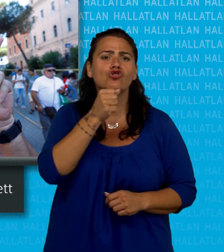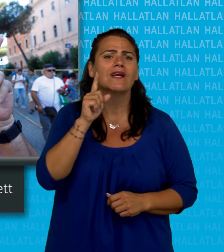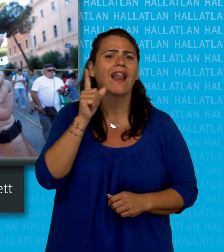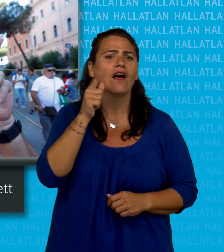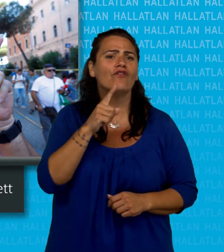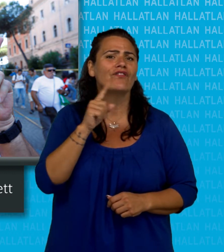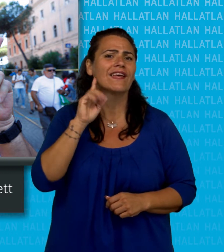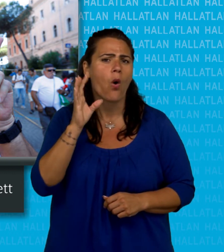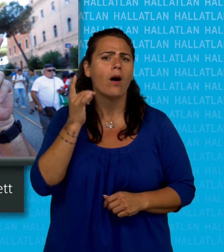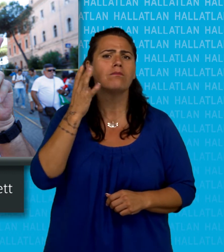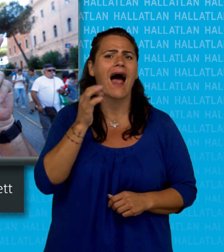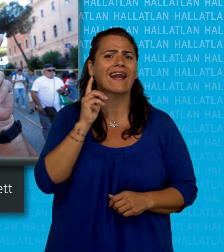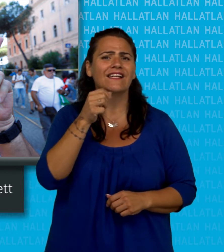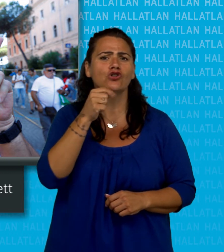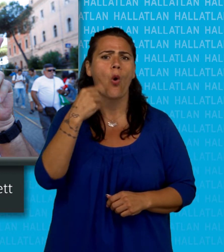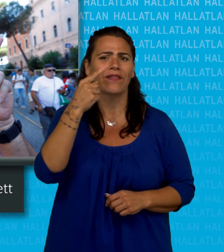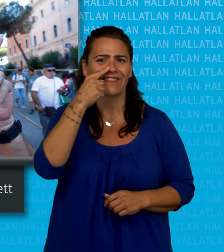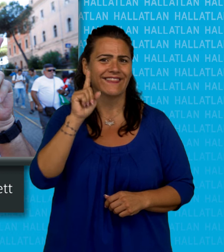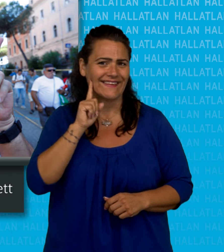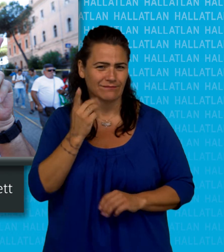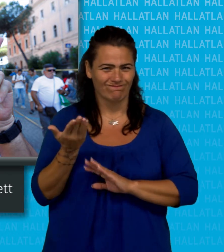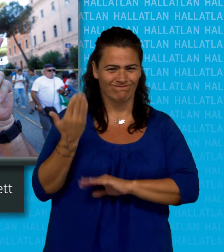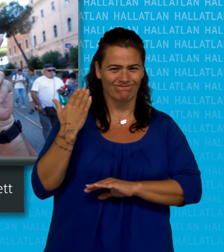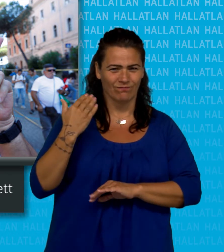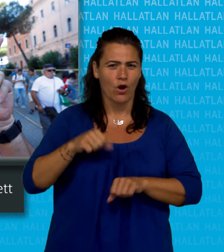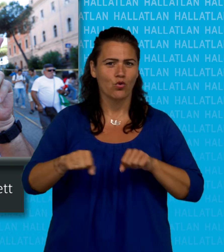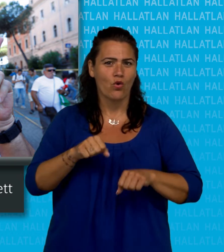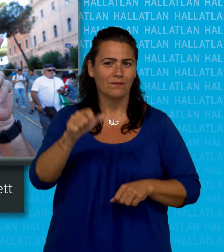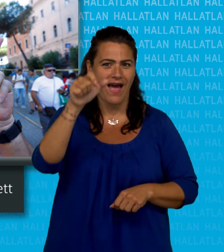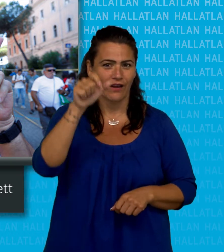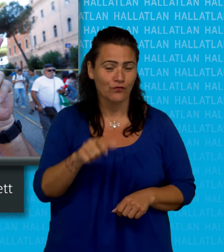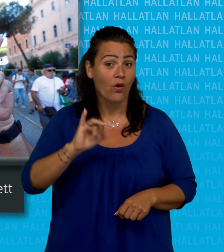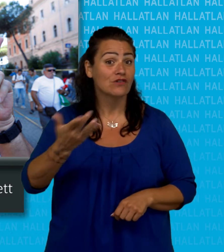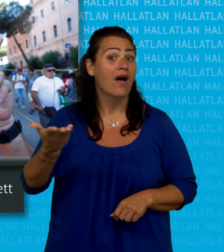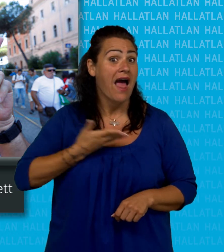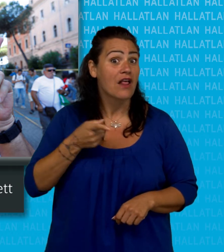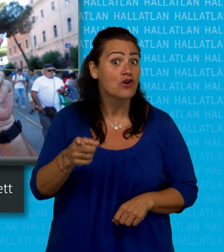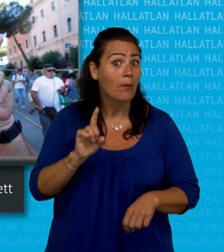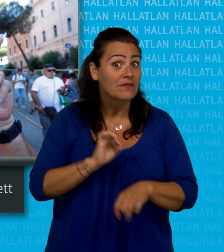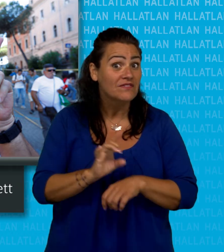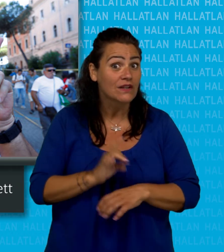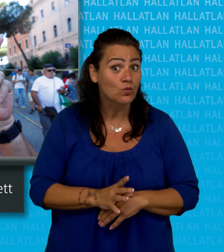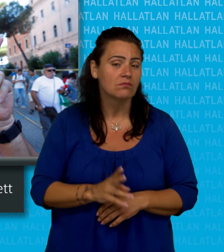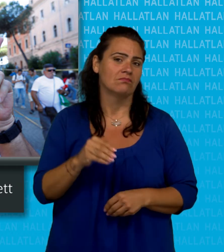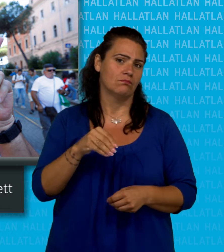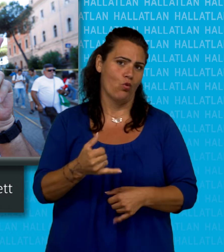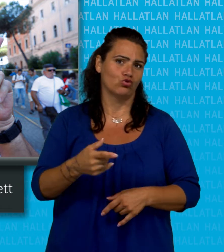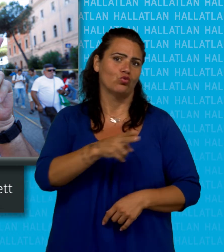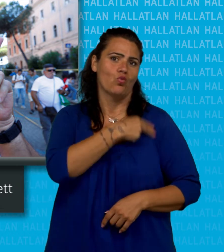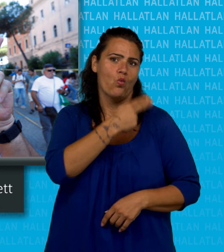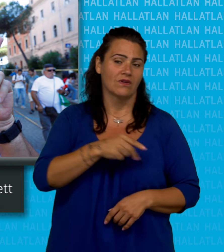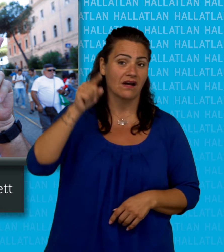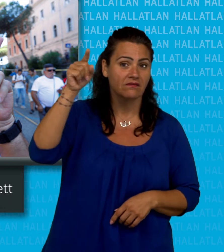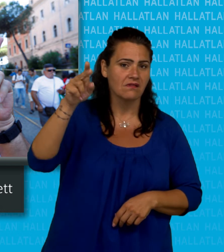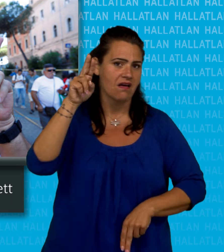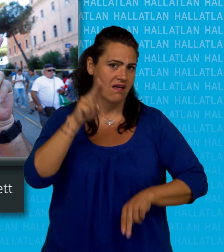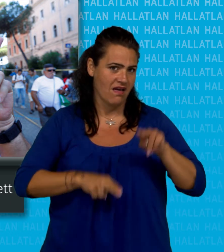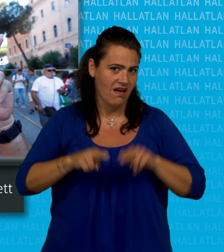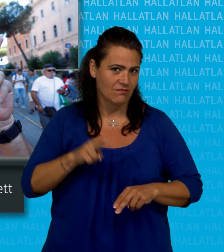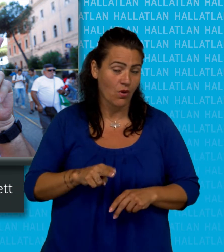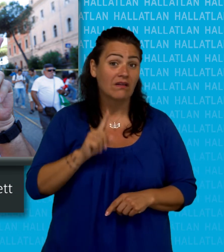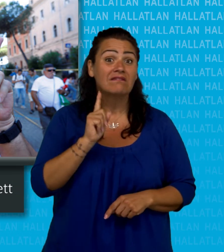Hiába van kórházban Silvio Berlusconi a volt kormányfő, aki szintén koronavírus-fertőző,